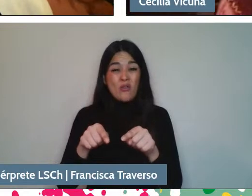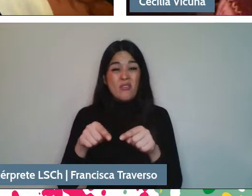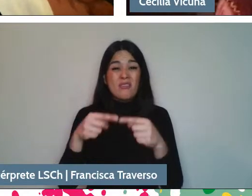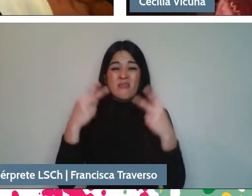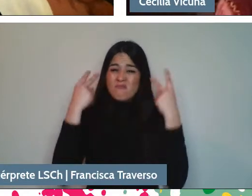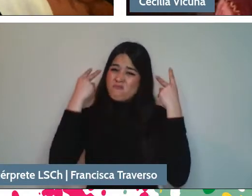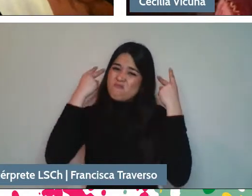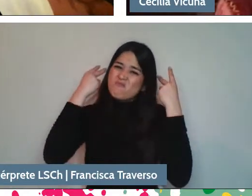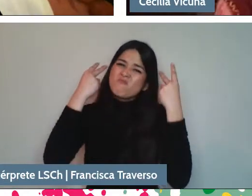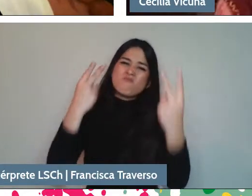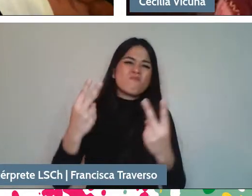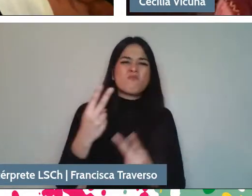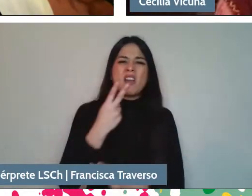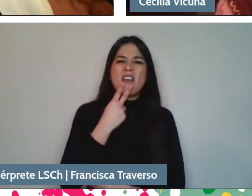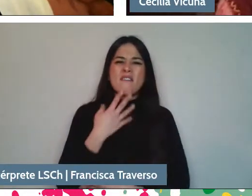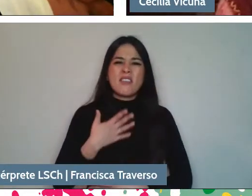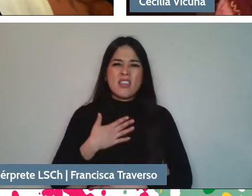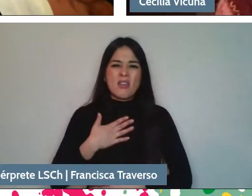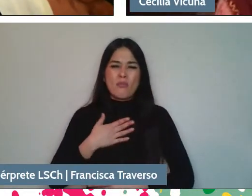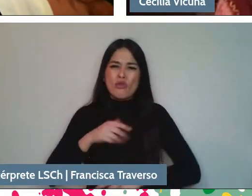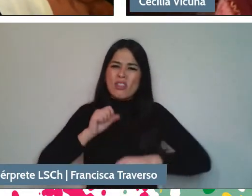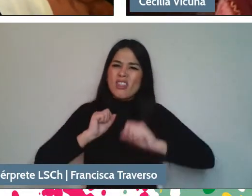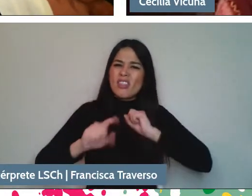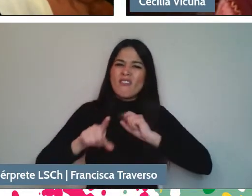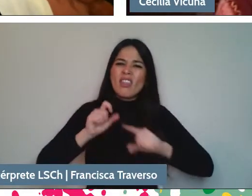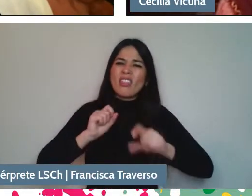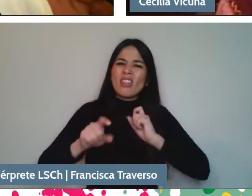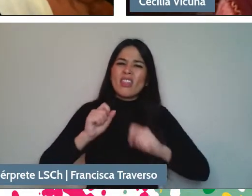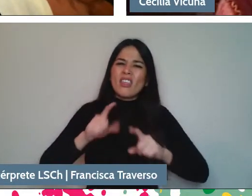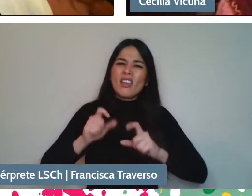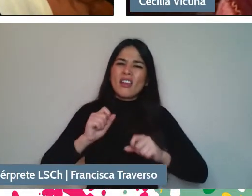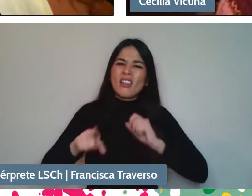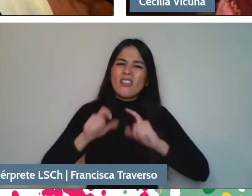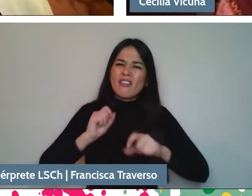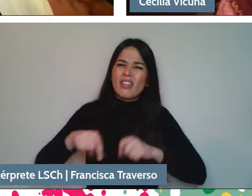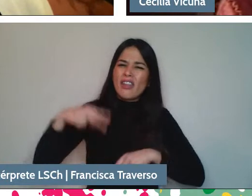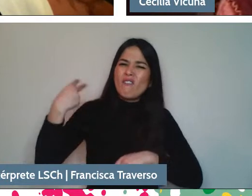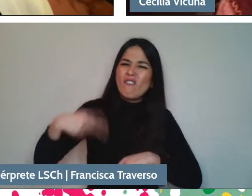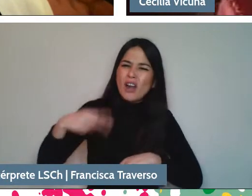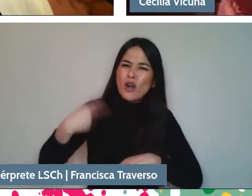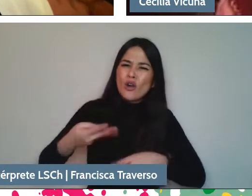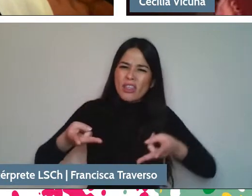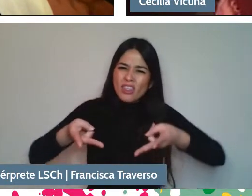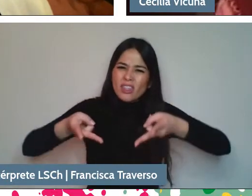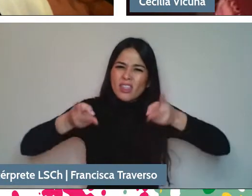en defensa de los valores colectivos, de los valores de apoyo a la justicia,